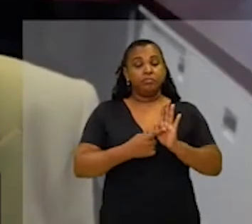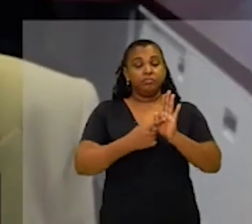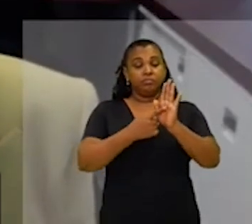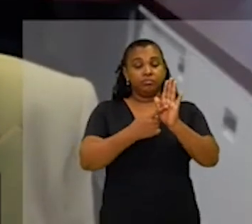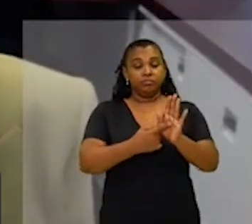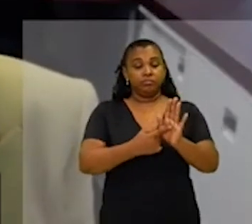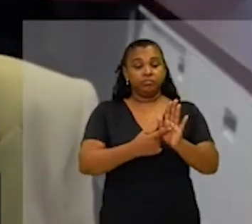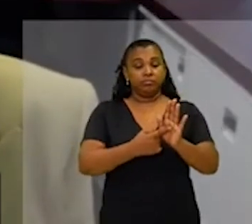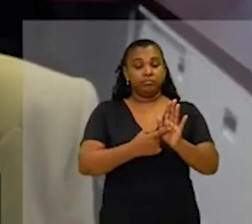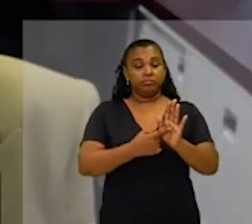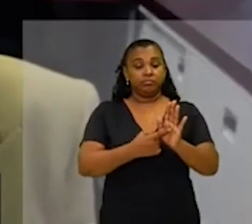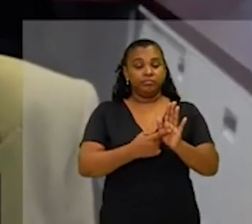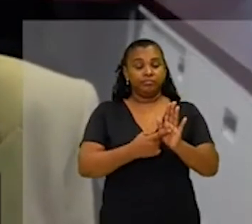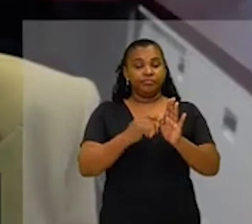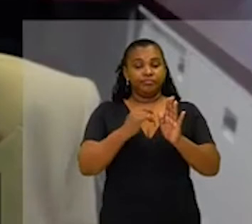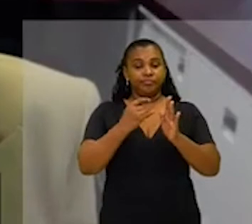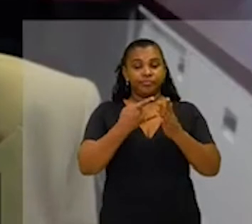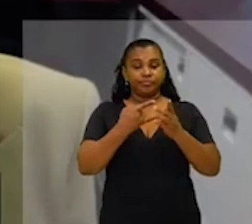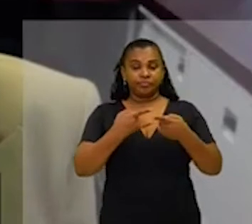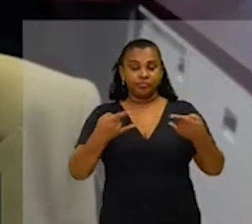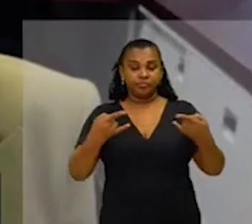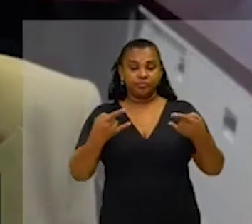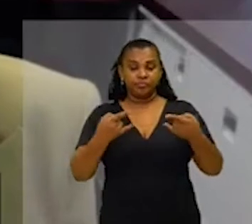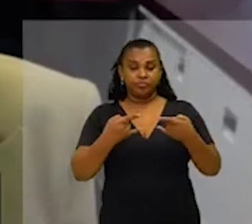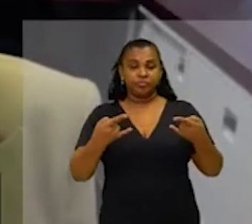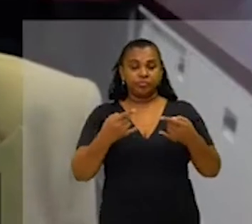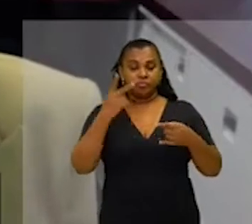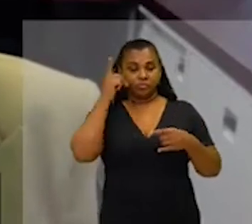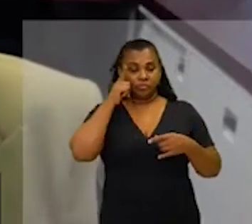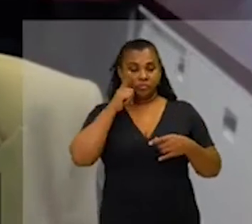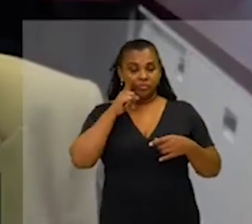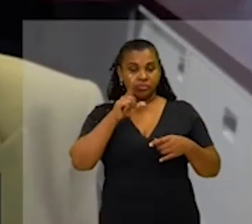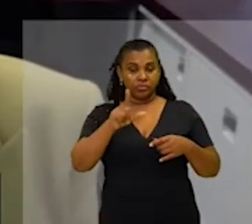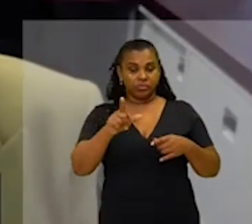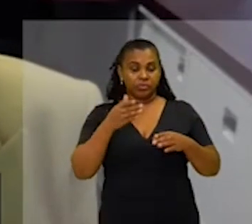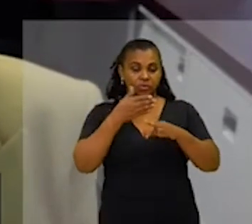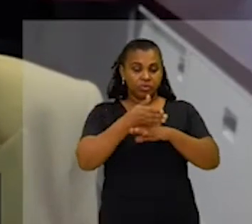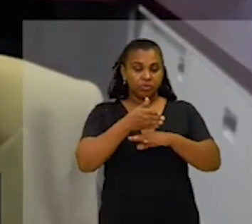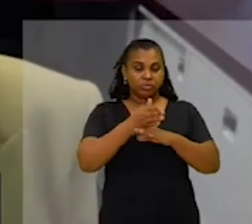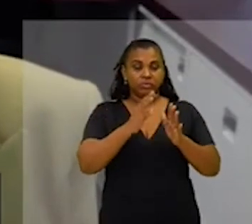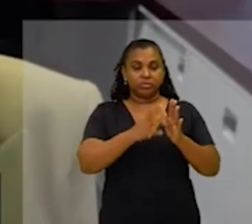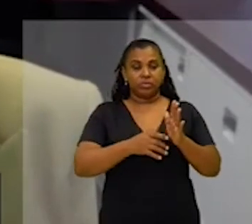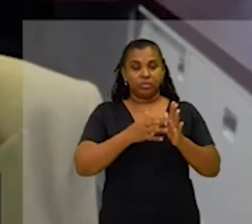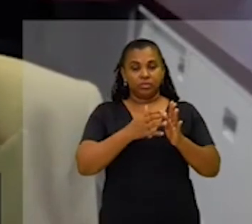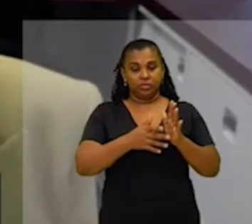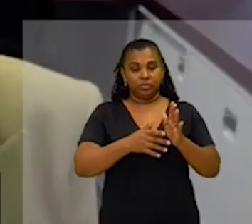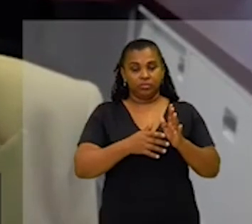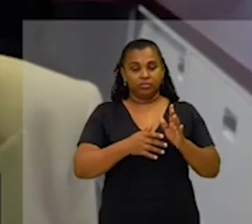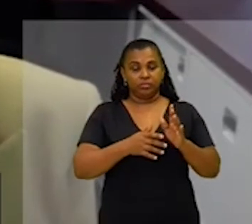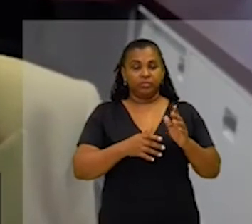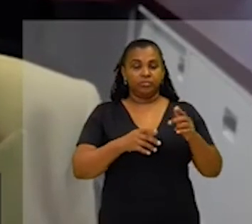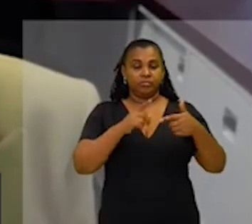contas para que a pessoa consiga acessar o dar o infográfico que tem na página inicial Como disse